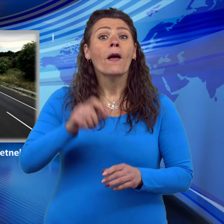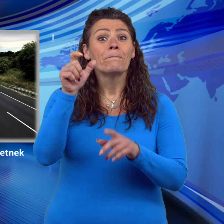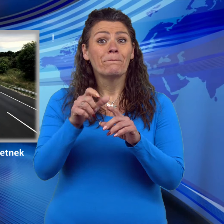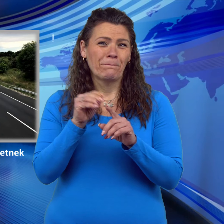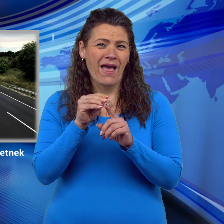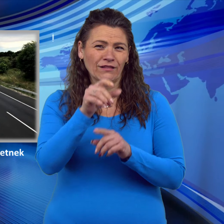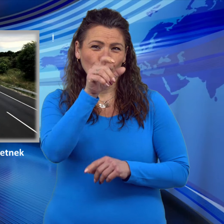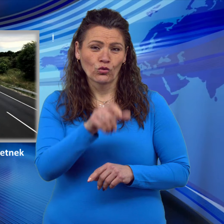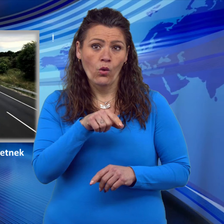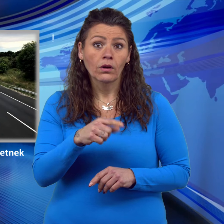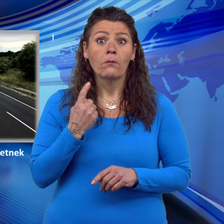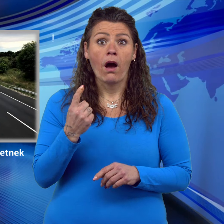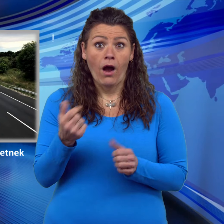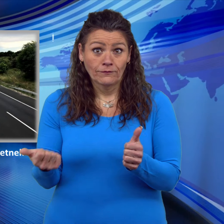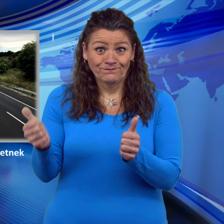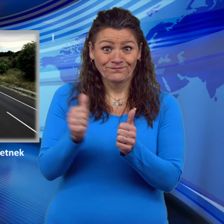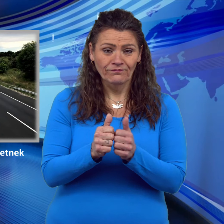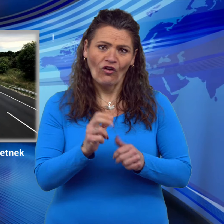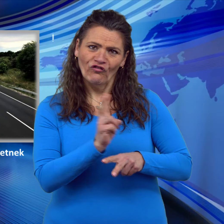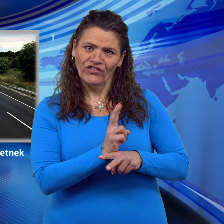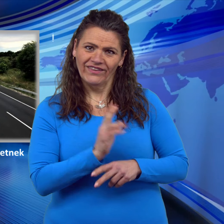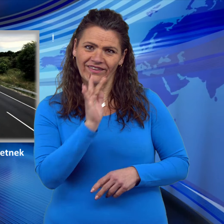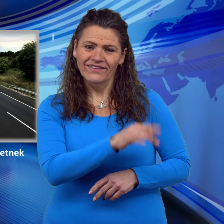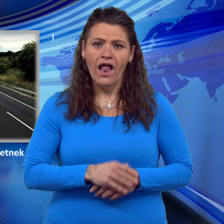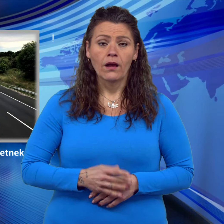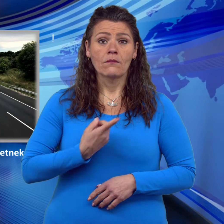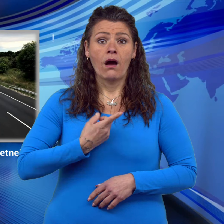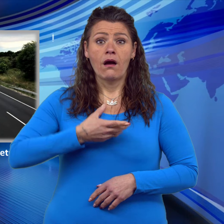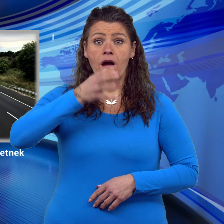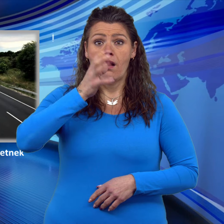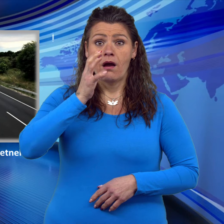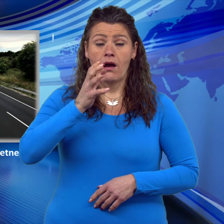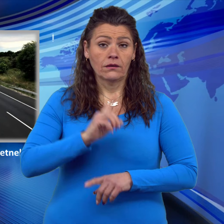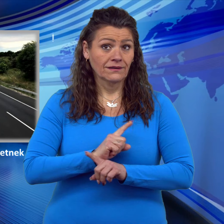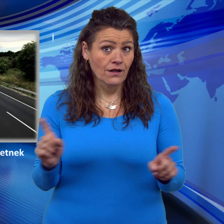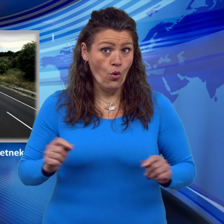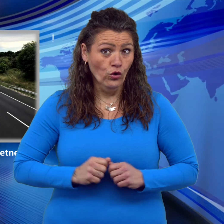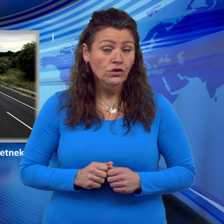A "mentor" a közlekedés ideje alatt nem állhat alkoholos befolyásoltság alatt,